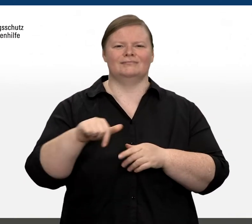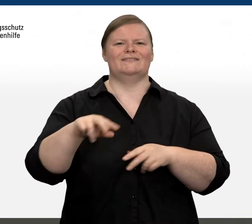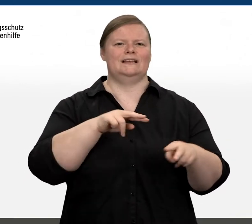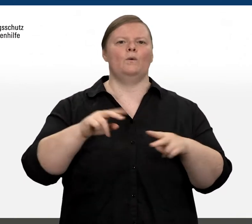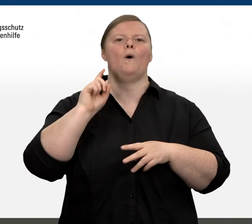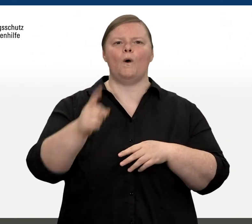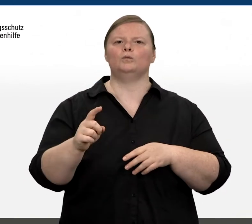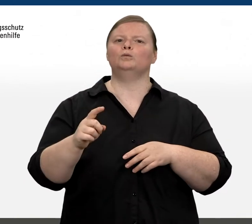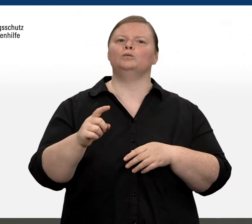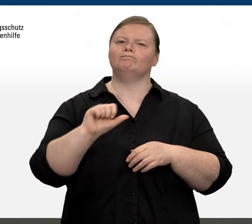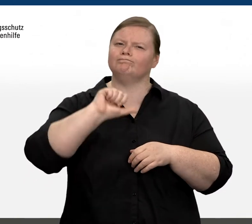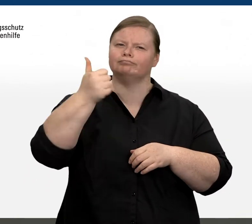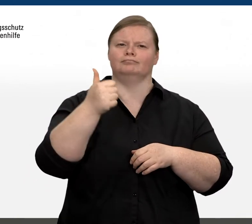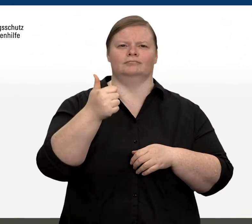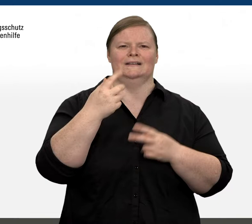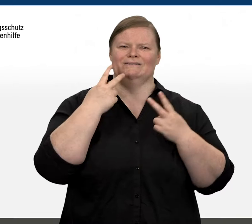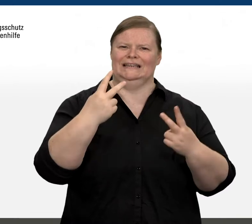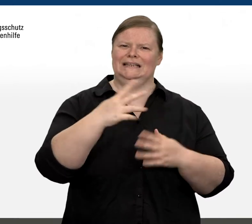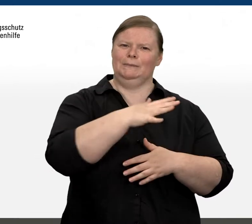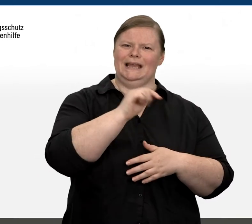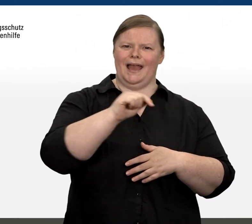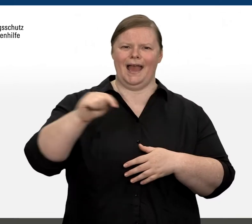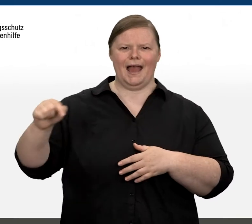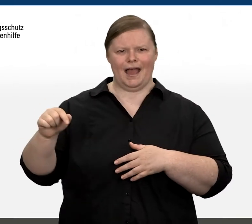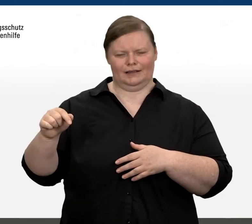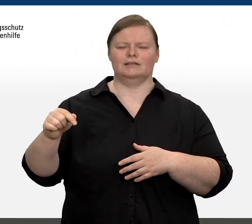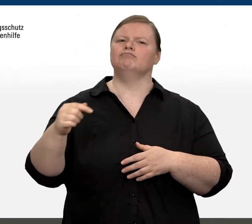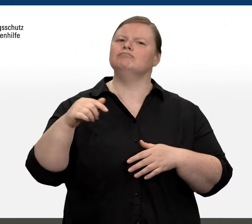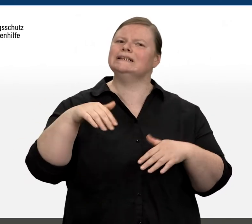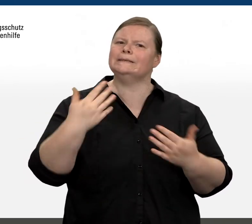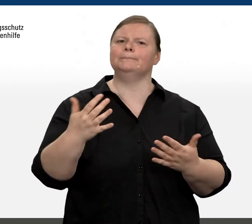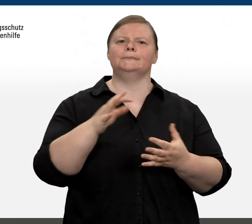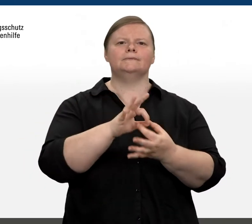In diesem Video stellen wir Ihnen die wichtigsten Bereiche vor, in denen